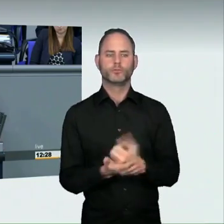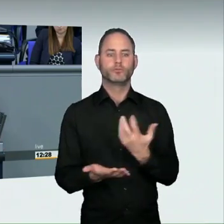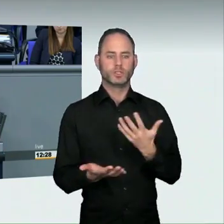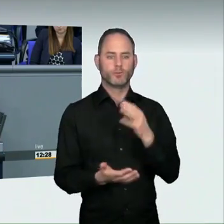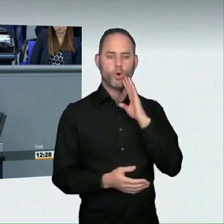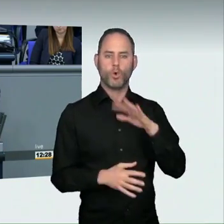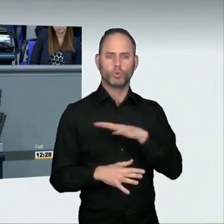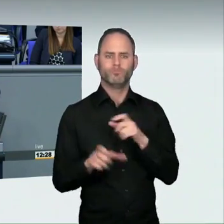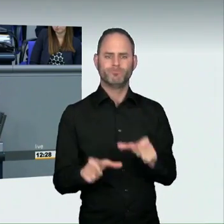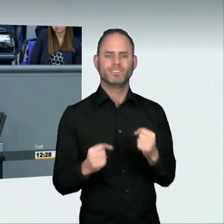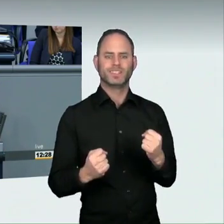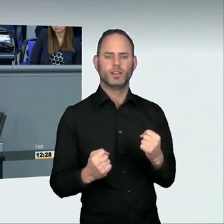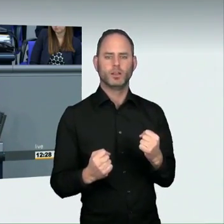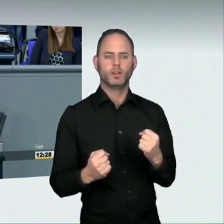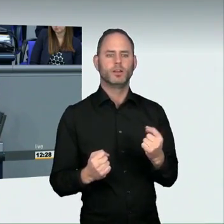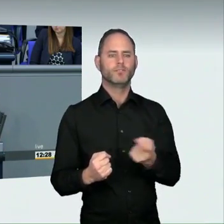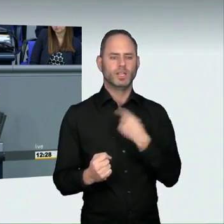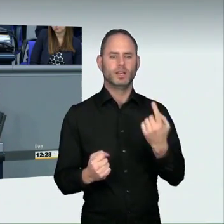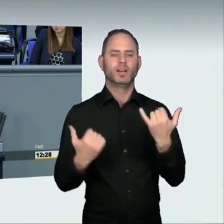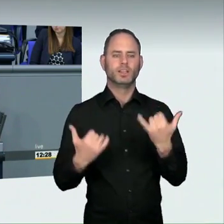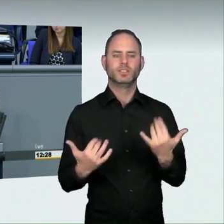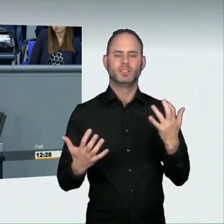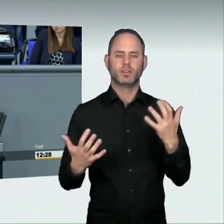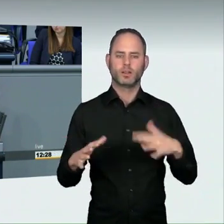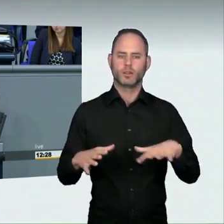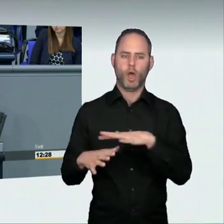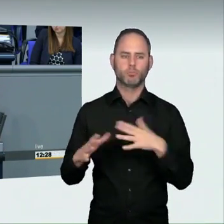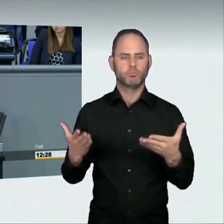Ein paar Straßen weiter, in der Kopenhagener Straße,